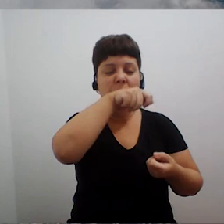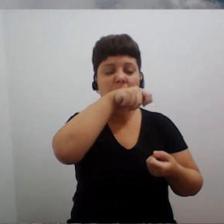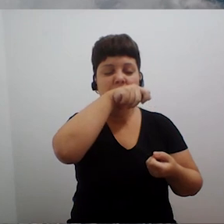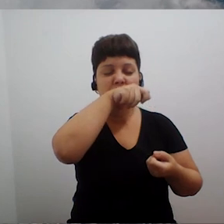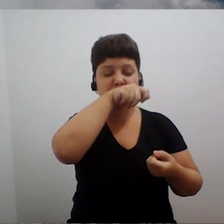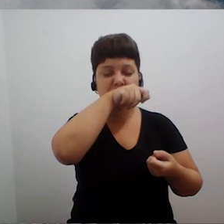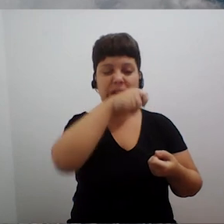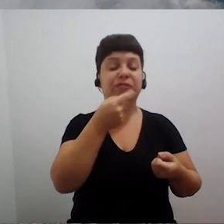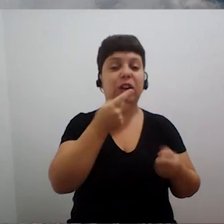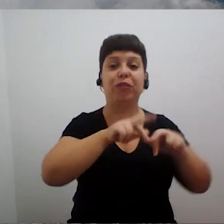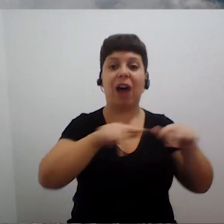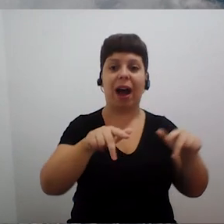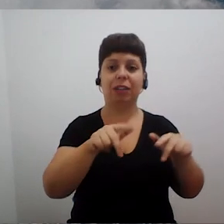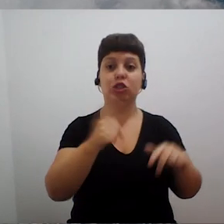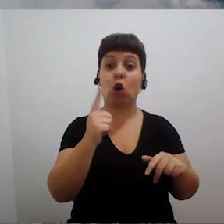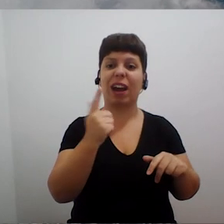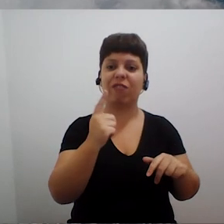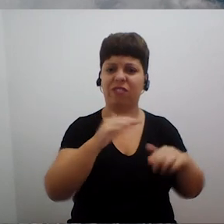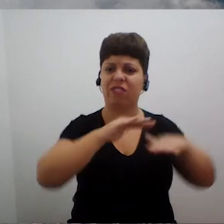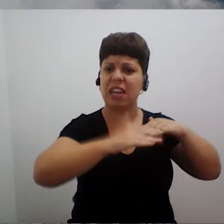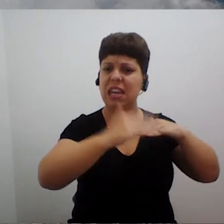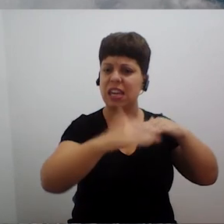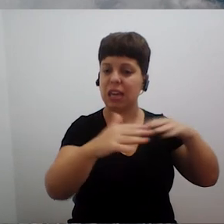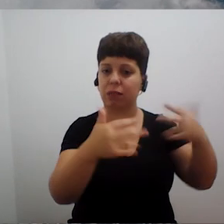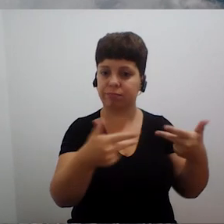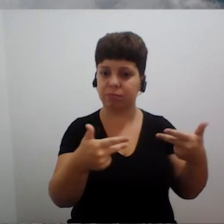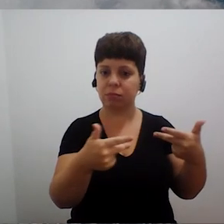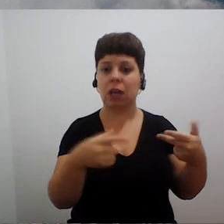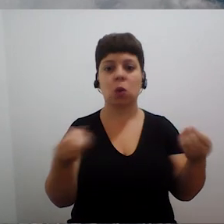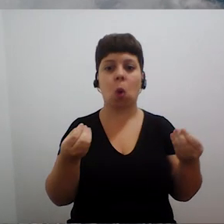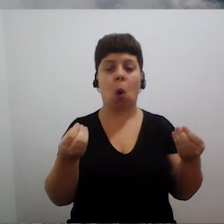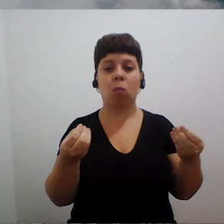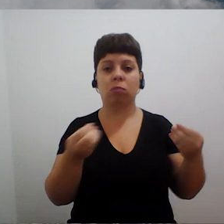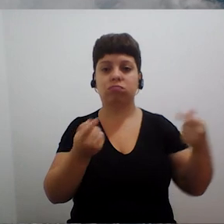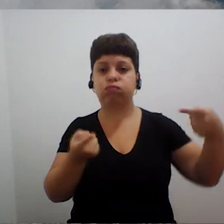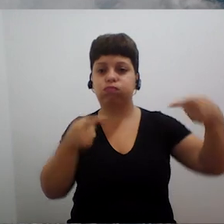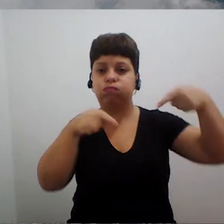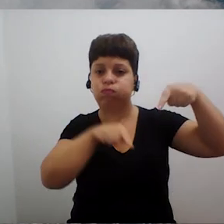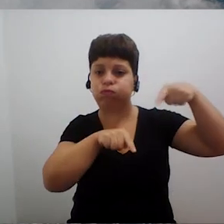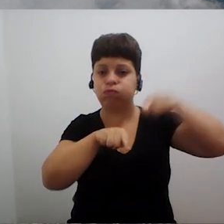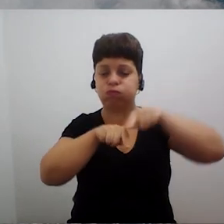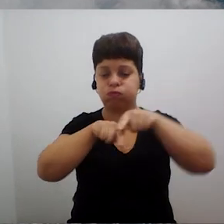geográficos e como que essas coisas se convergem e se transformam nesse simbolismo